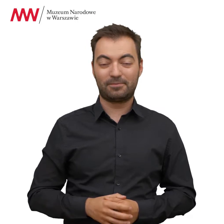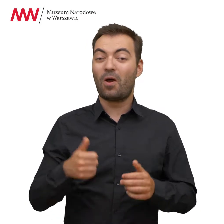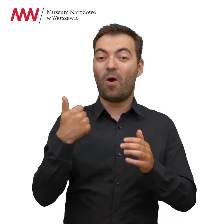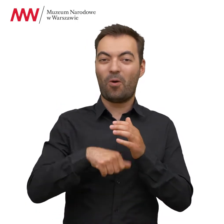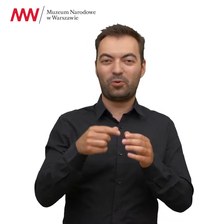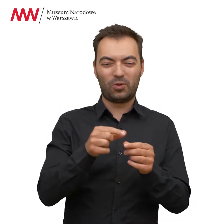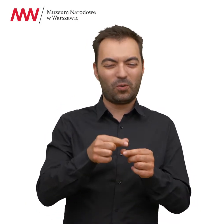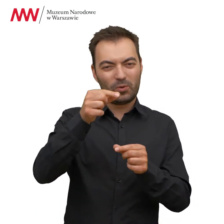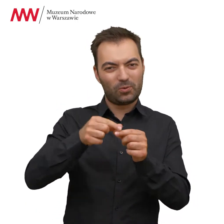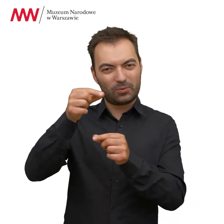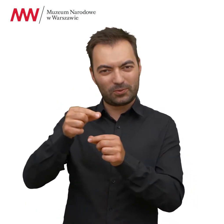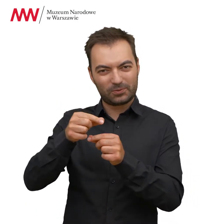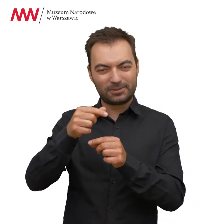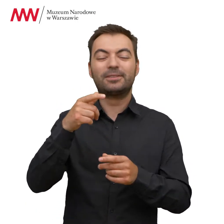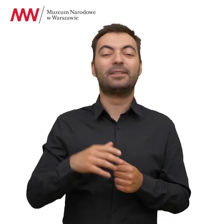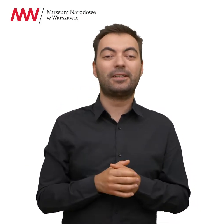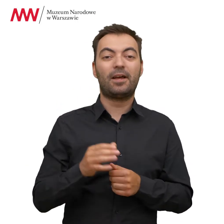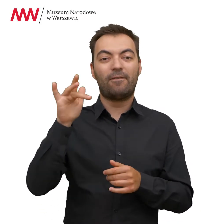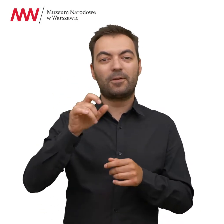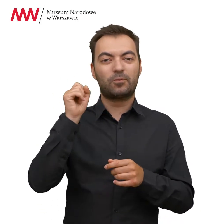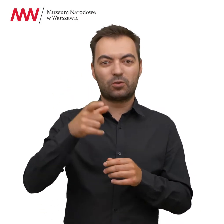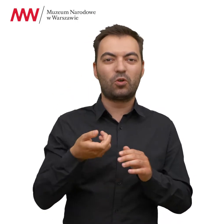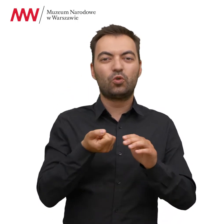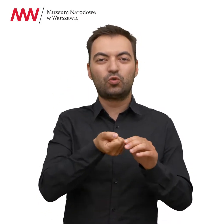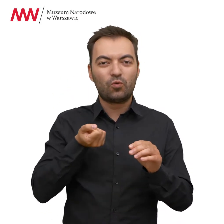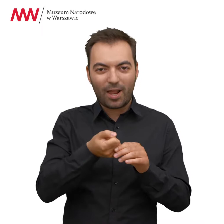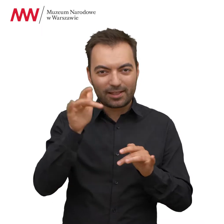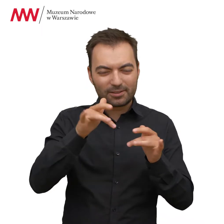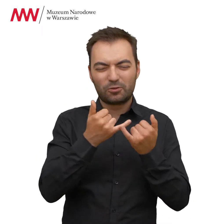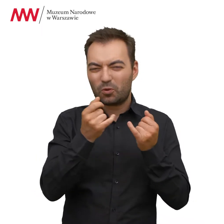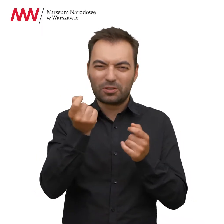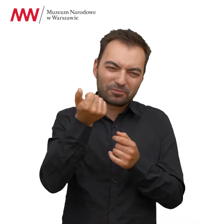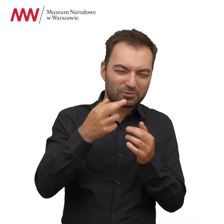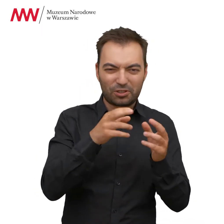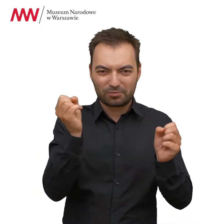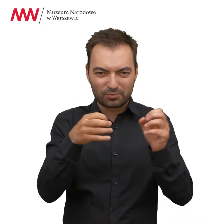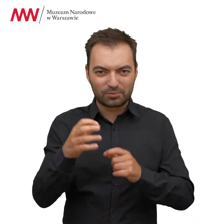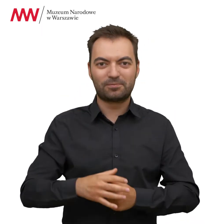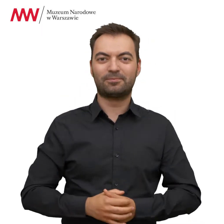Poza rubinowymi flaszami moje wnętrze wypełniają szufladki z różnymi drobiazgami.